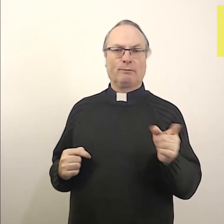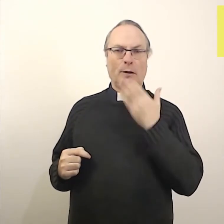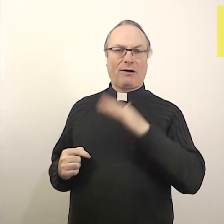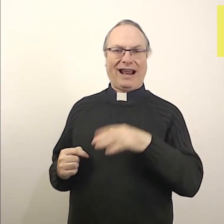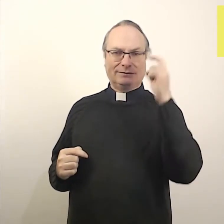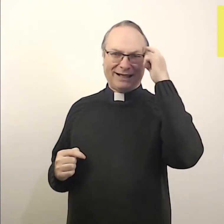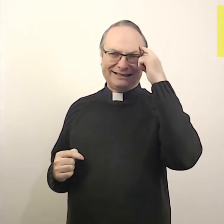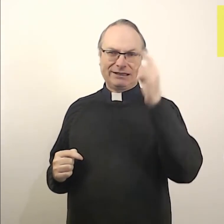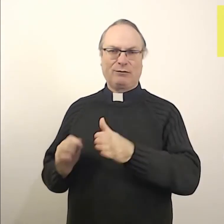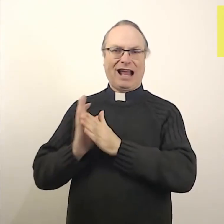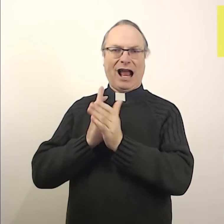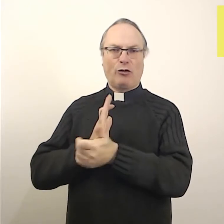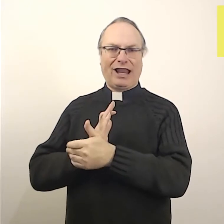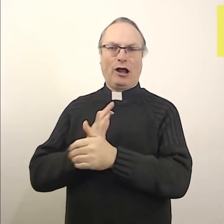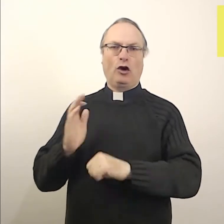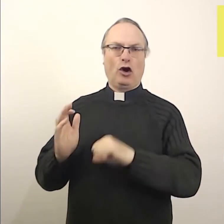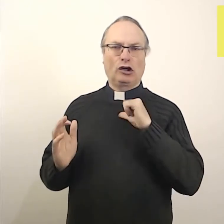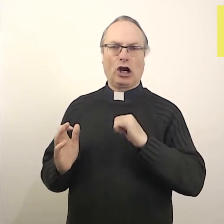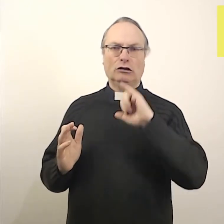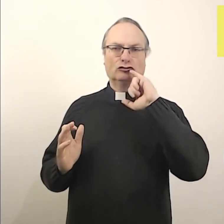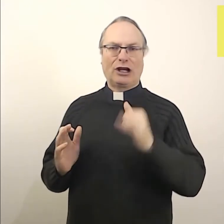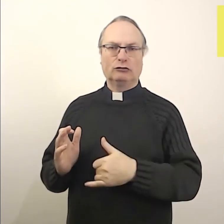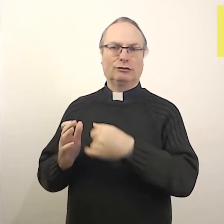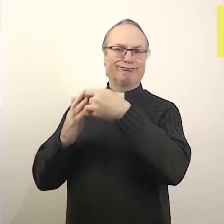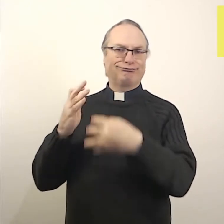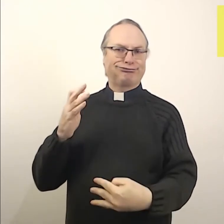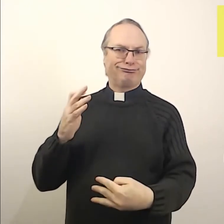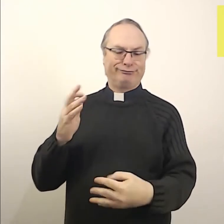Mauvaises pensées, adultère, orgueil, jalousie. etc.